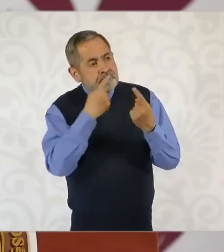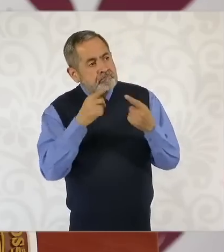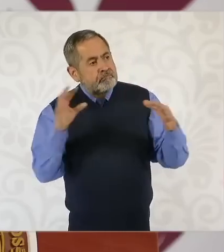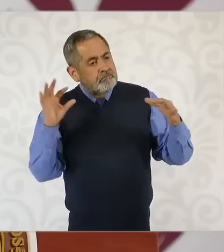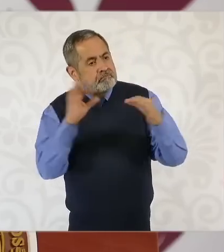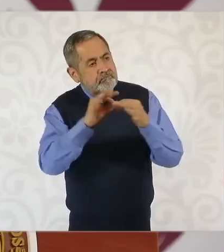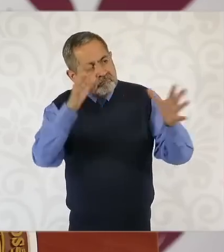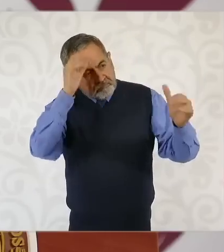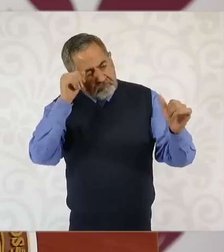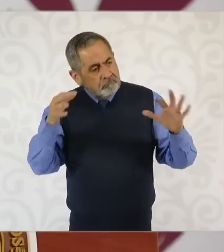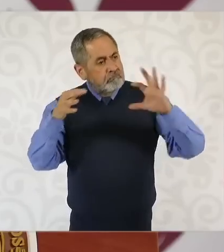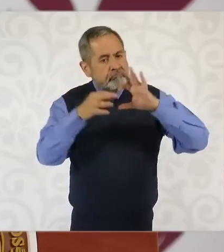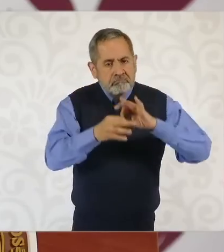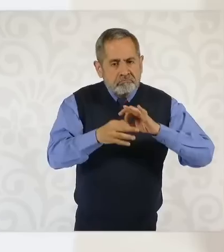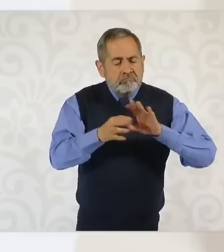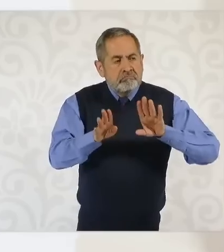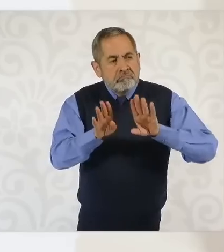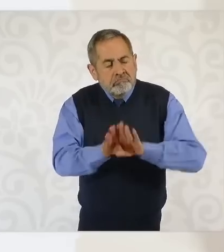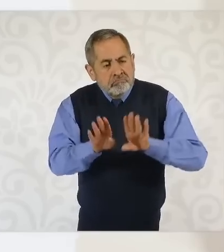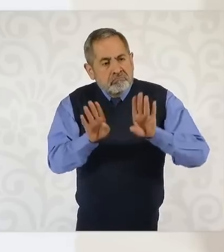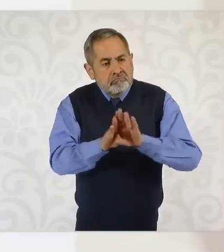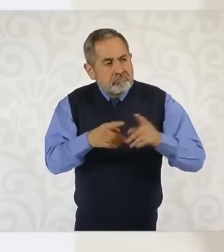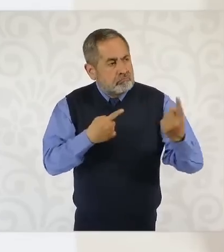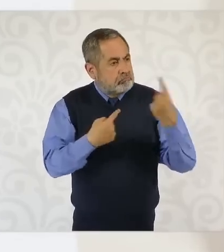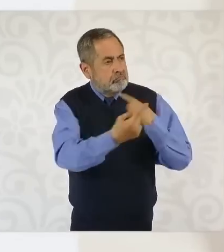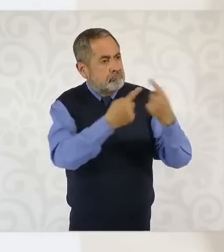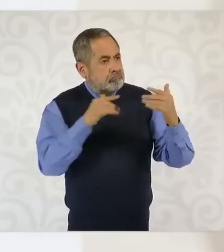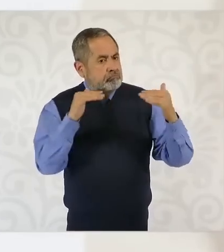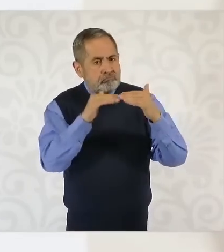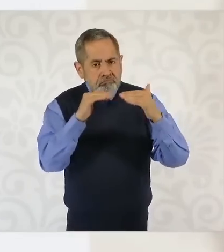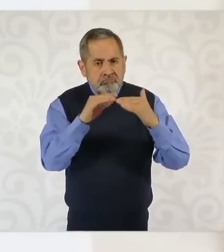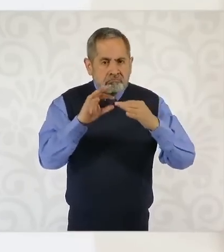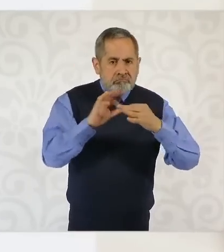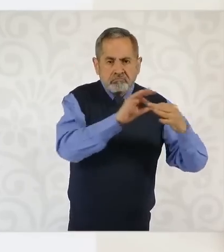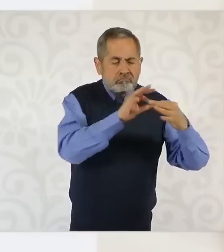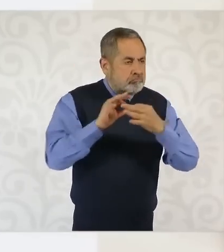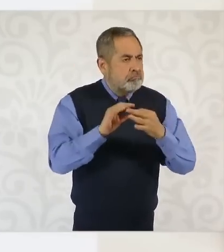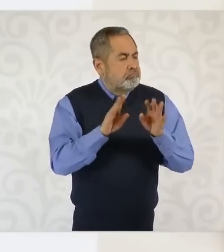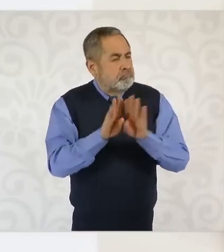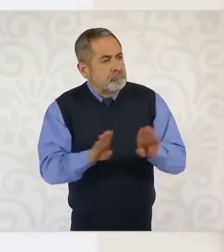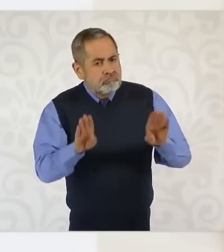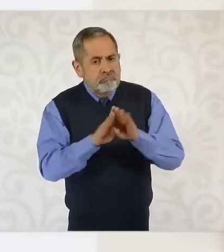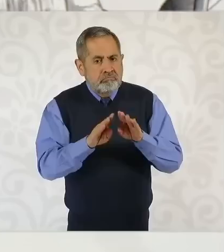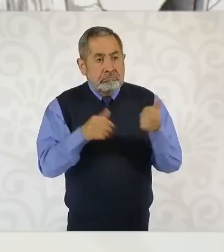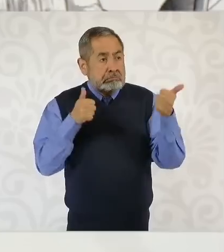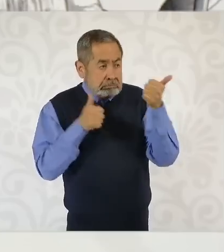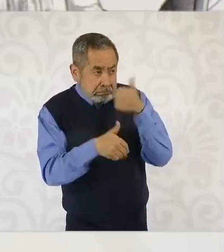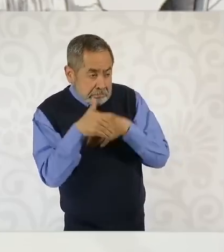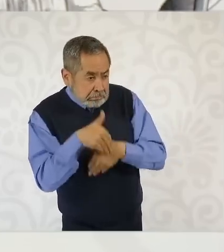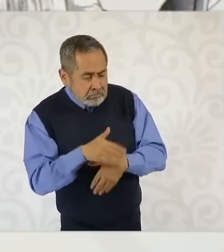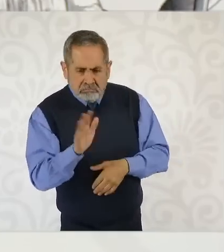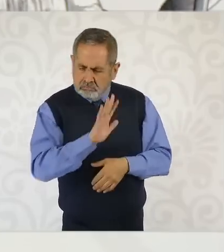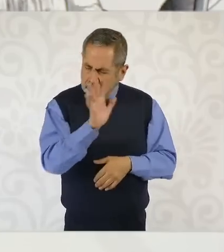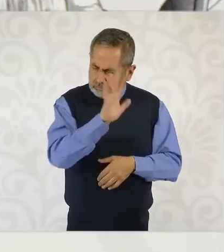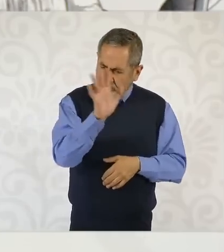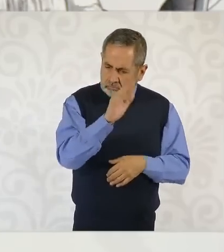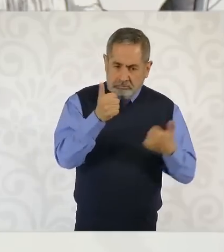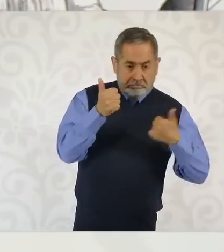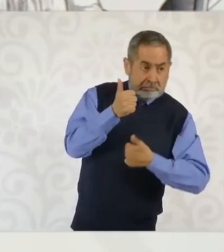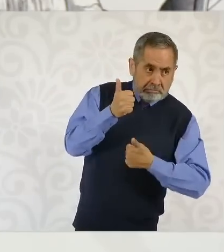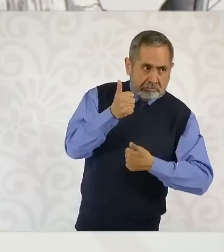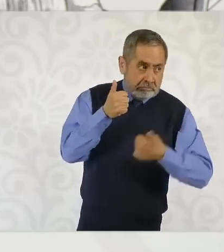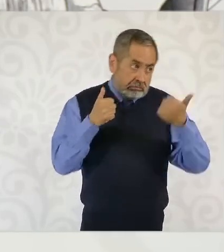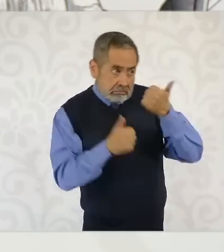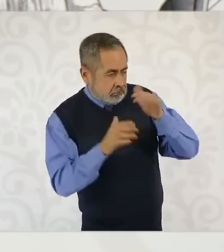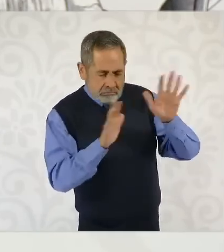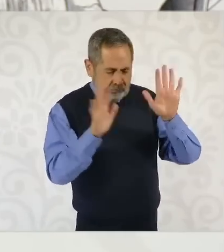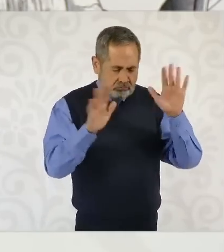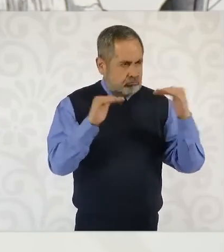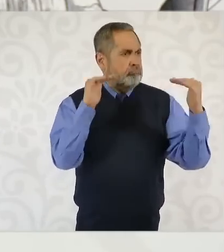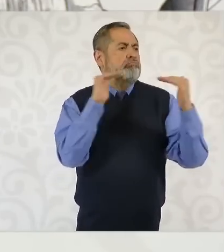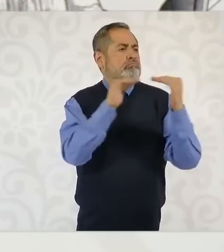la forma de colaborar de coordinarnos sin subordinación de nadie para beneficio de nuestros